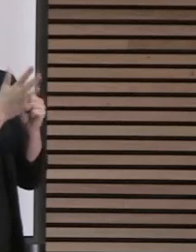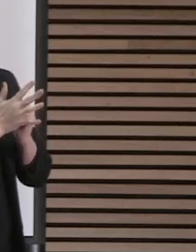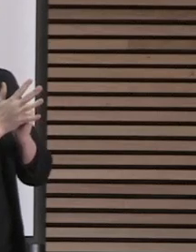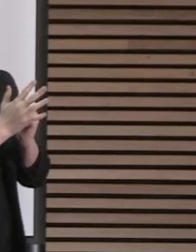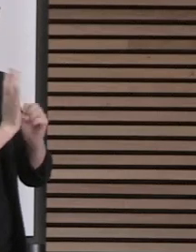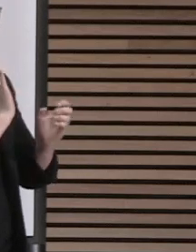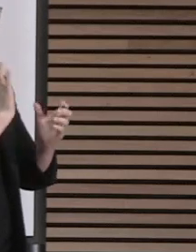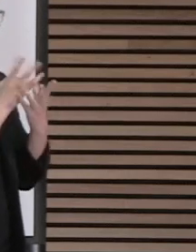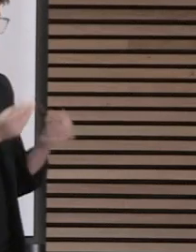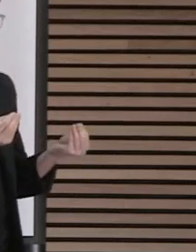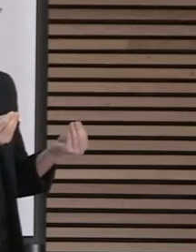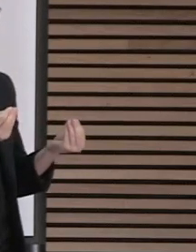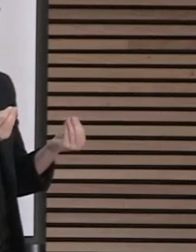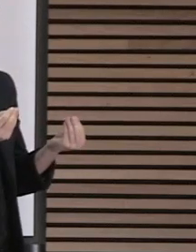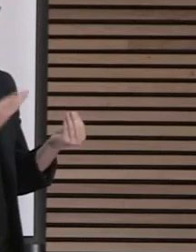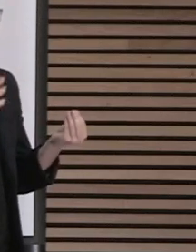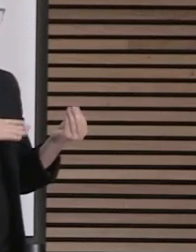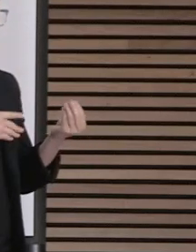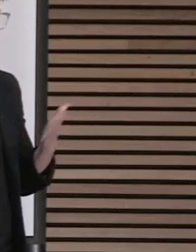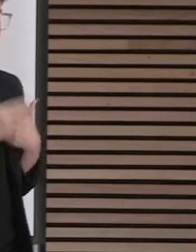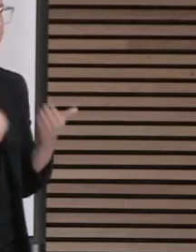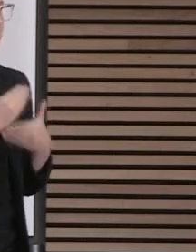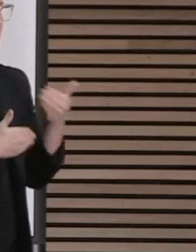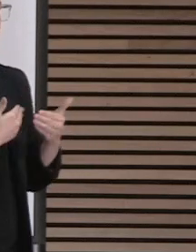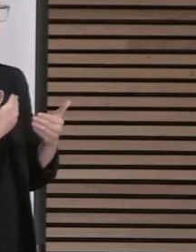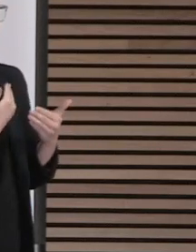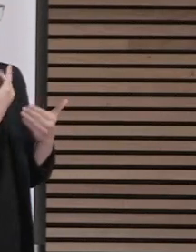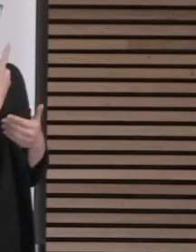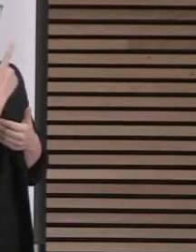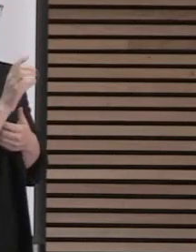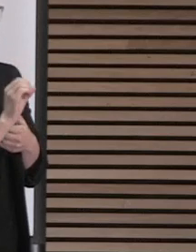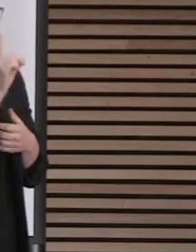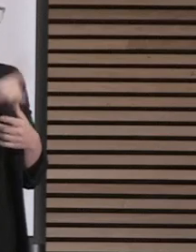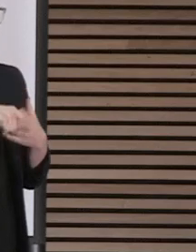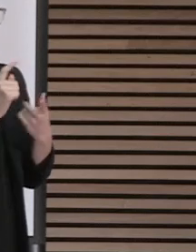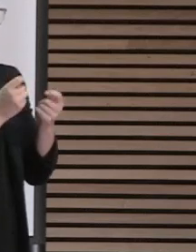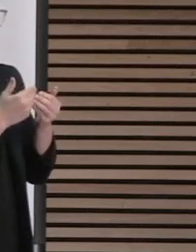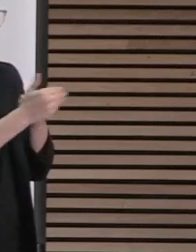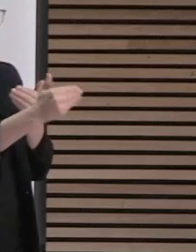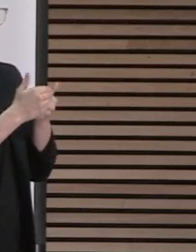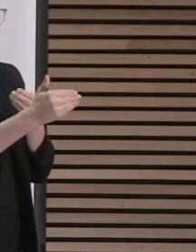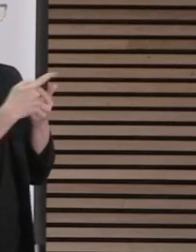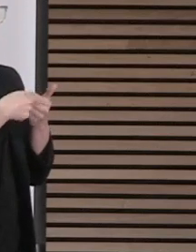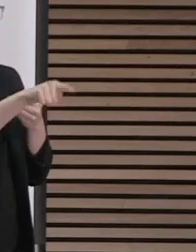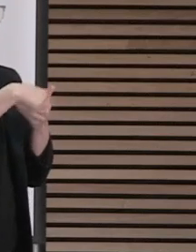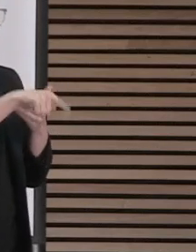te whakamatautau whanui he waahanga nui mo to tatou COVID-19 rautaki aukati, me